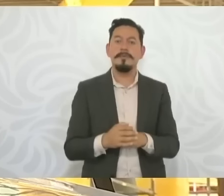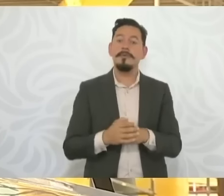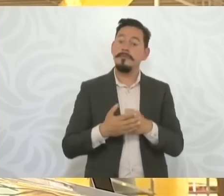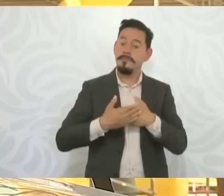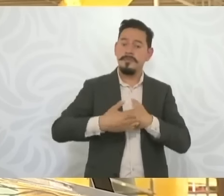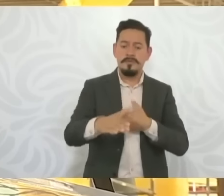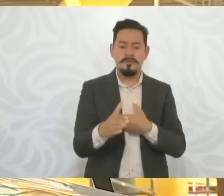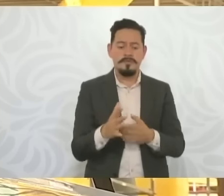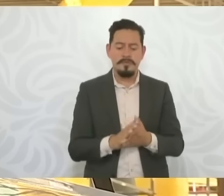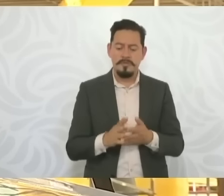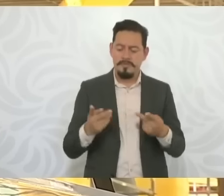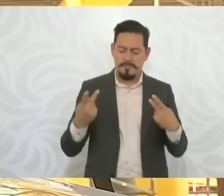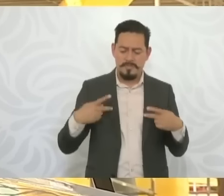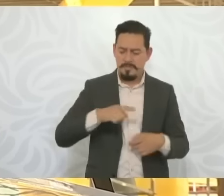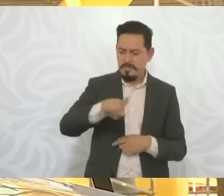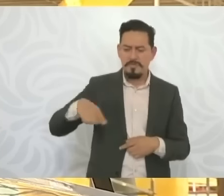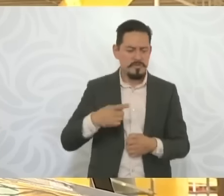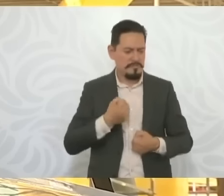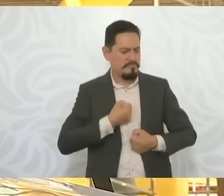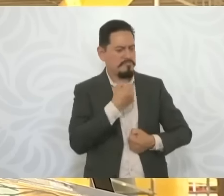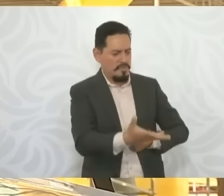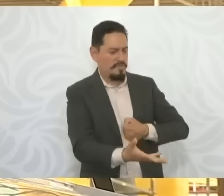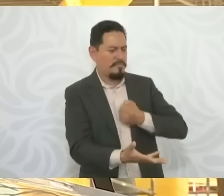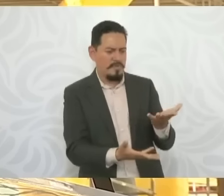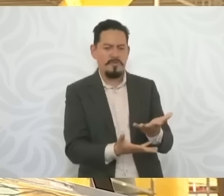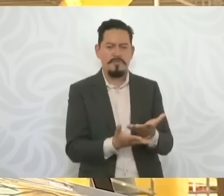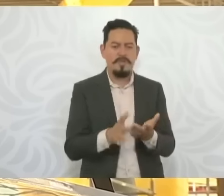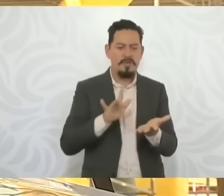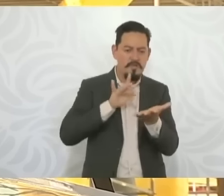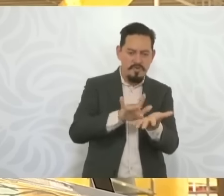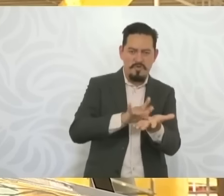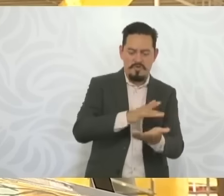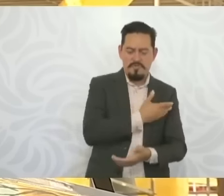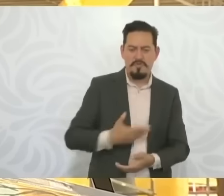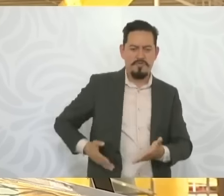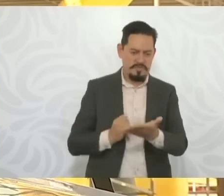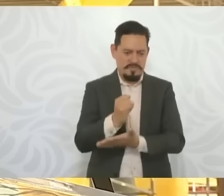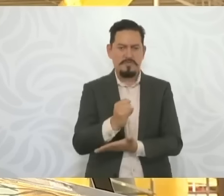la generosidad de un pueblo que acompañó la decisión presidencial con vítores, júbilo y hasta